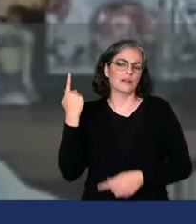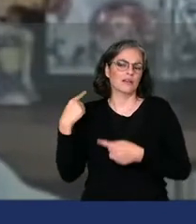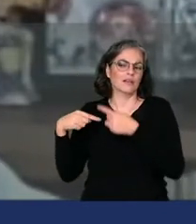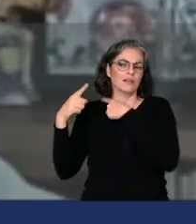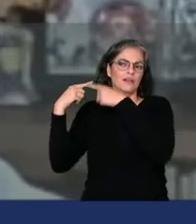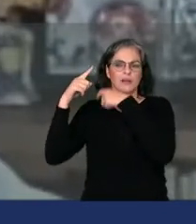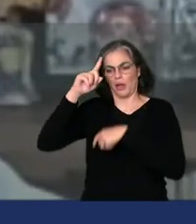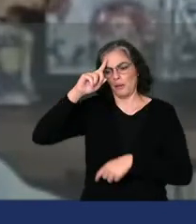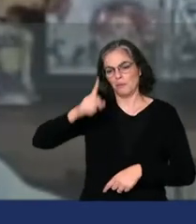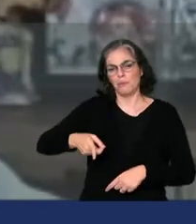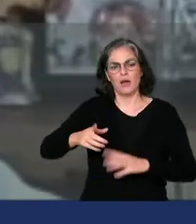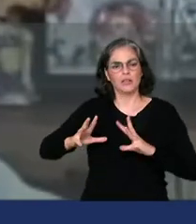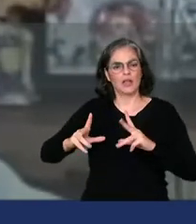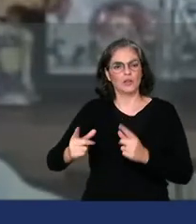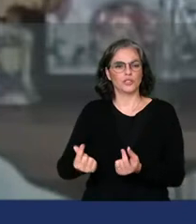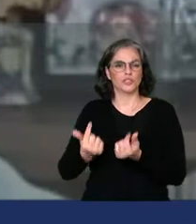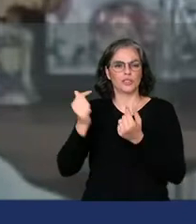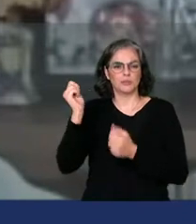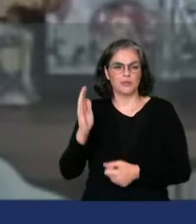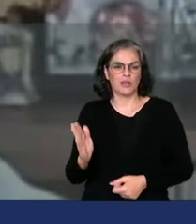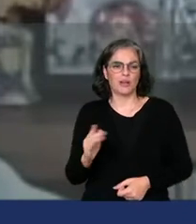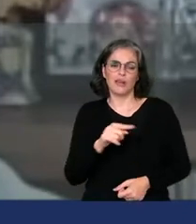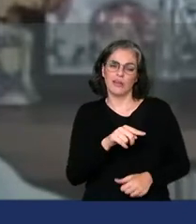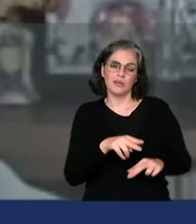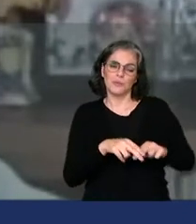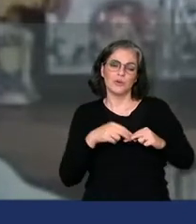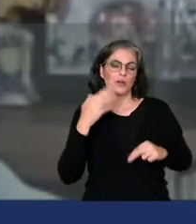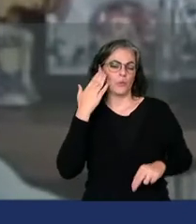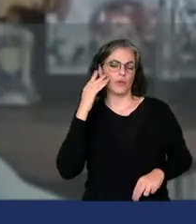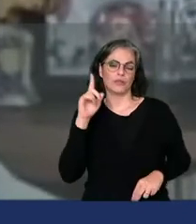BRANCO E DESCENDENTE DAQUELES QUE DOMINARAM HISTORICAMENTE ESSE PAÍS, É POR ISSO QUE ELE NÃO ENTENDE, MAS NÓS